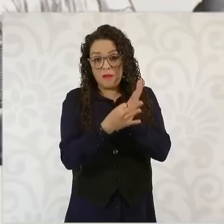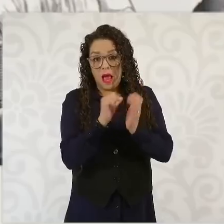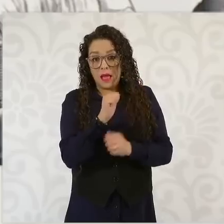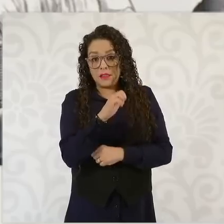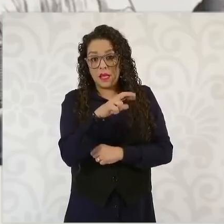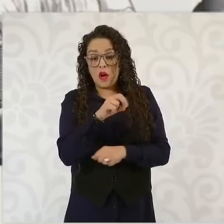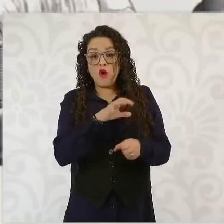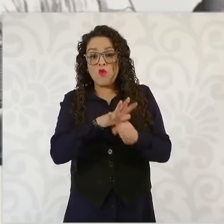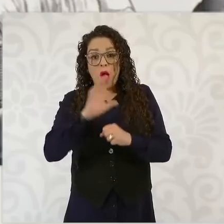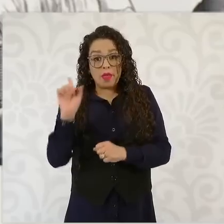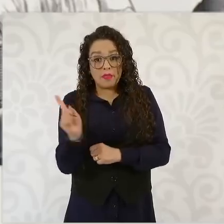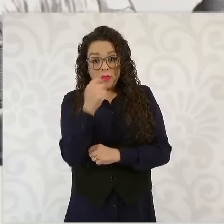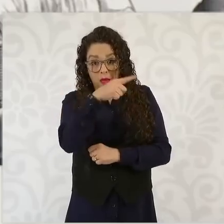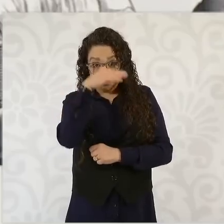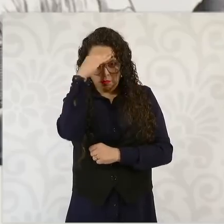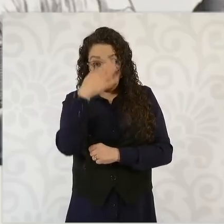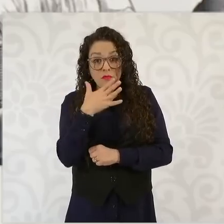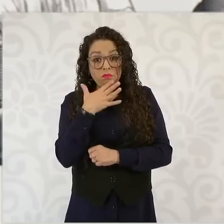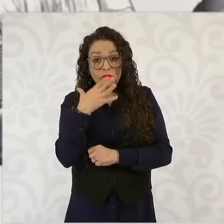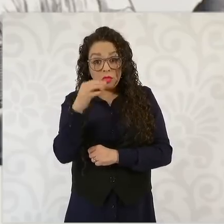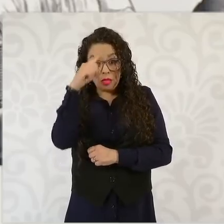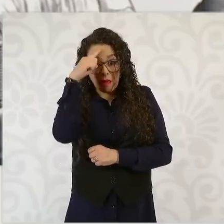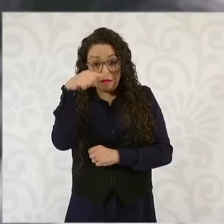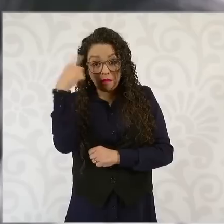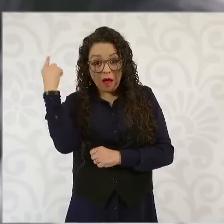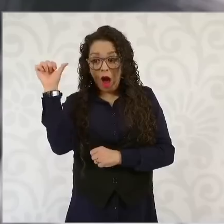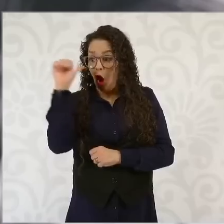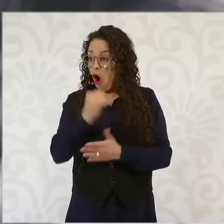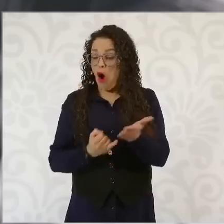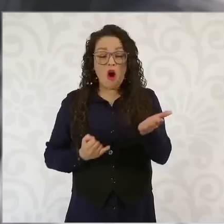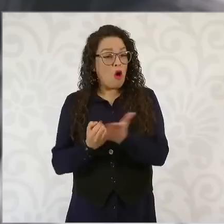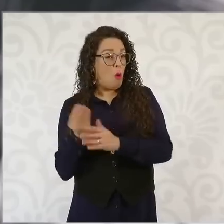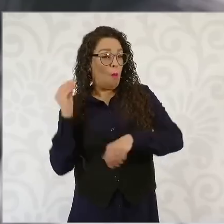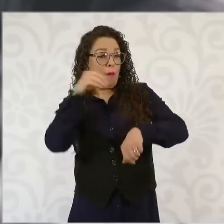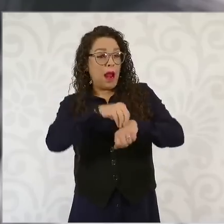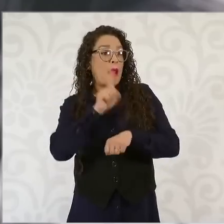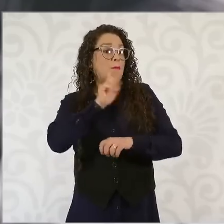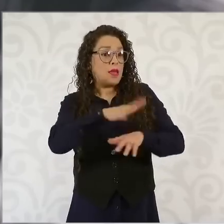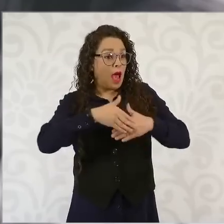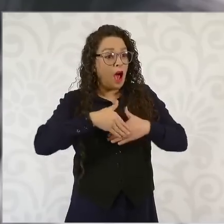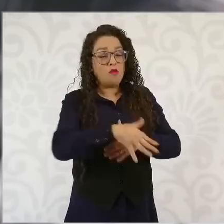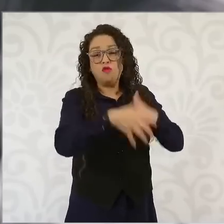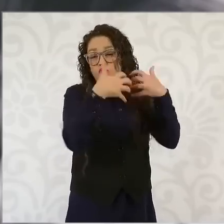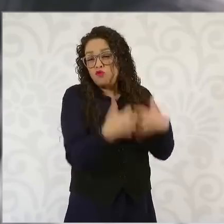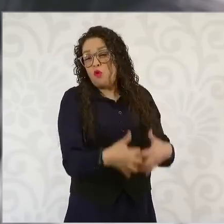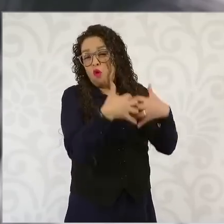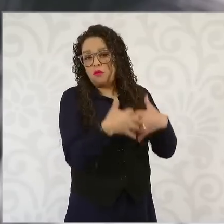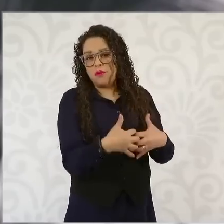no es de un día a otro y aunque tengas una siderúrgica de todas maneras la producción